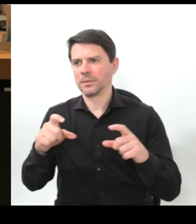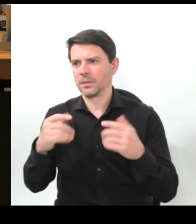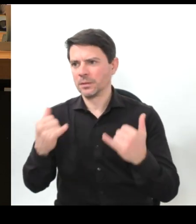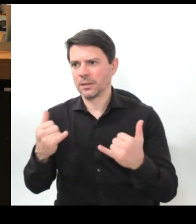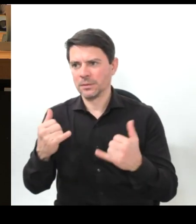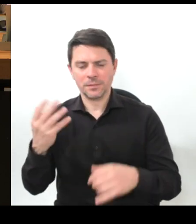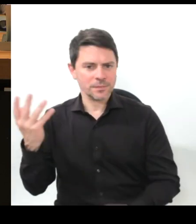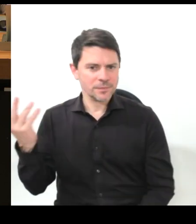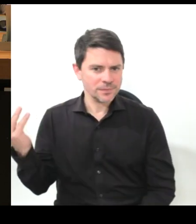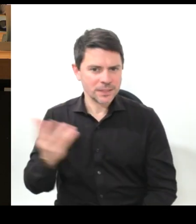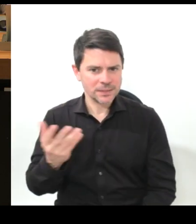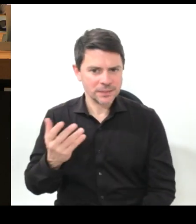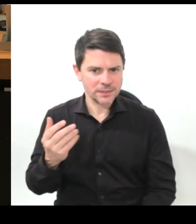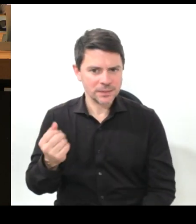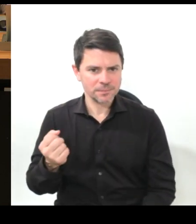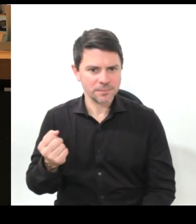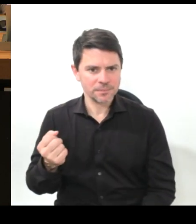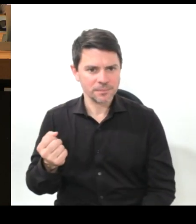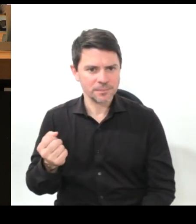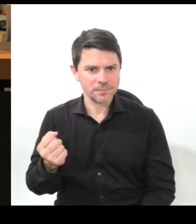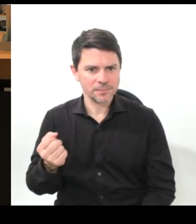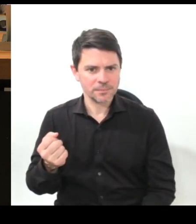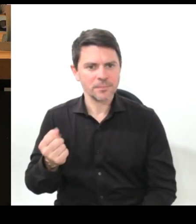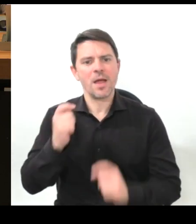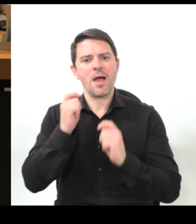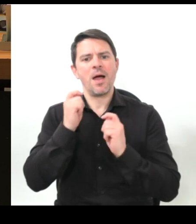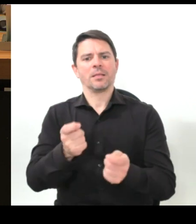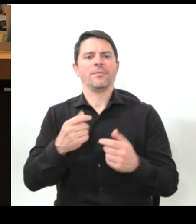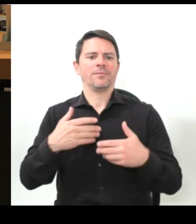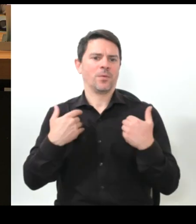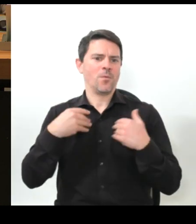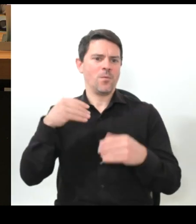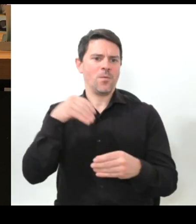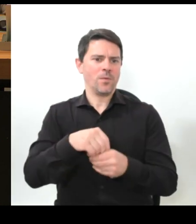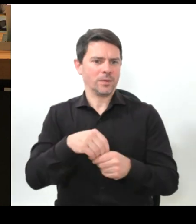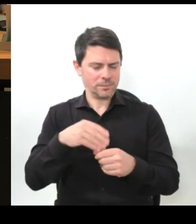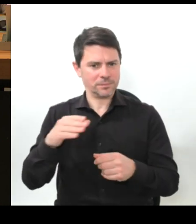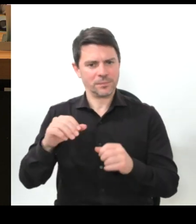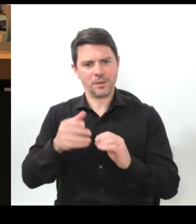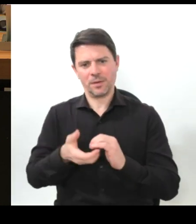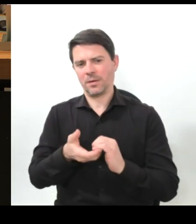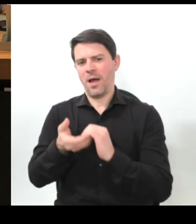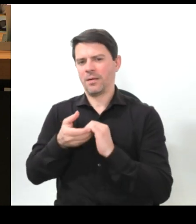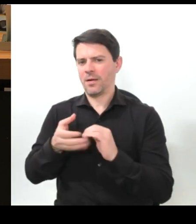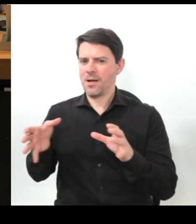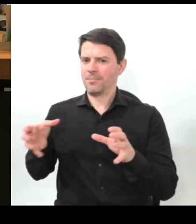Wir haben die Situation in Berlin, das wir erheblich hinter den Zielen hinterher hin. Wir haben seit